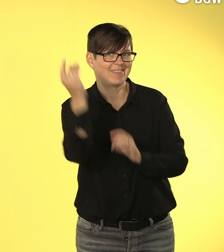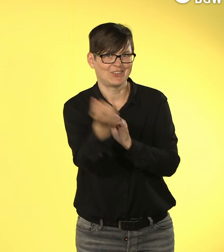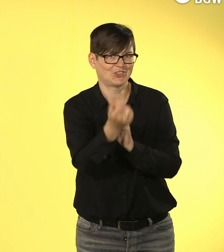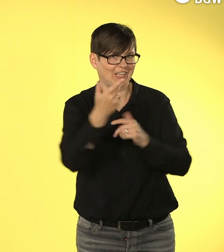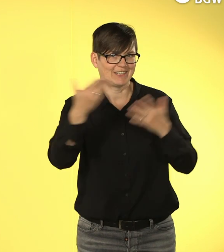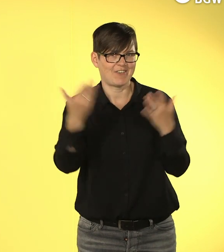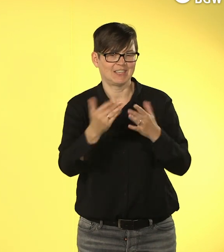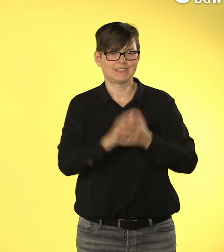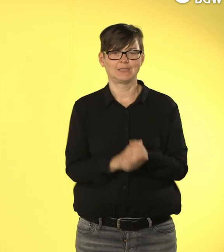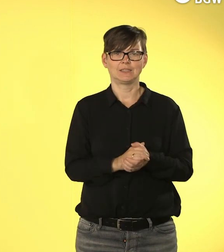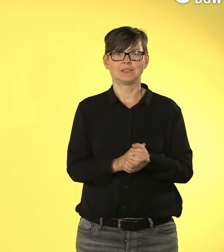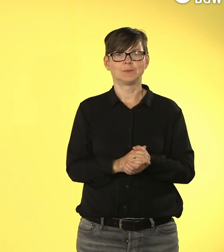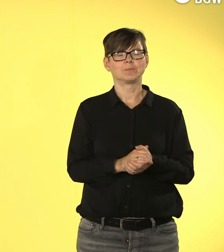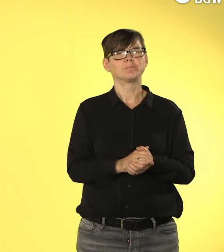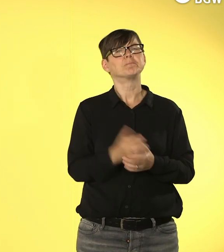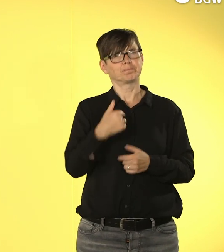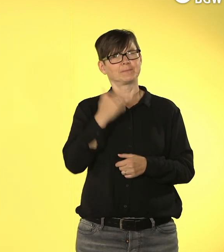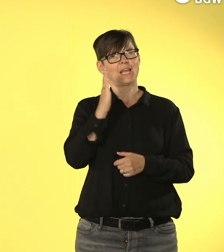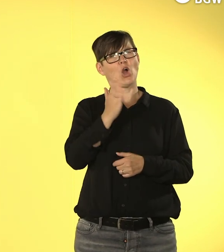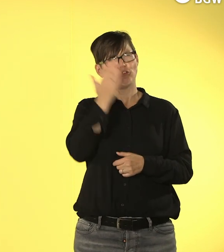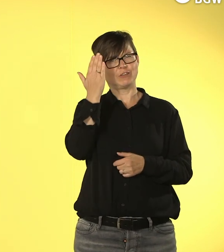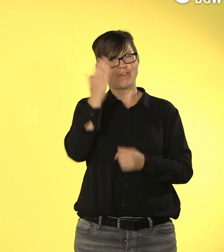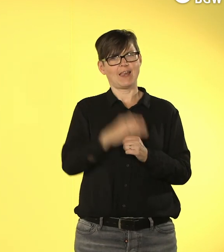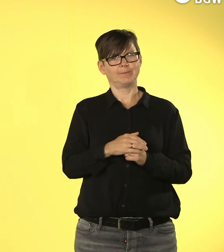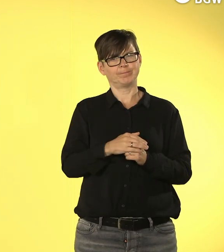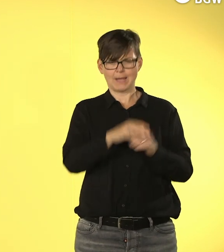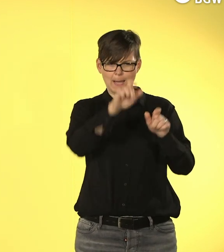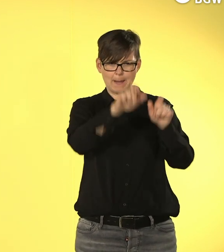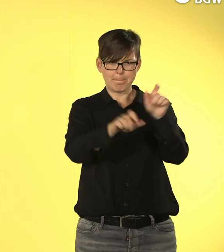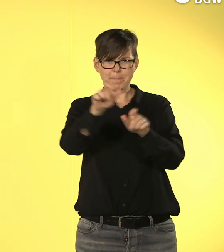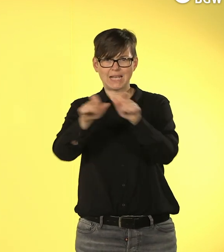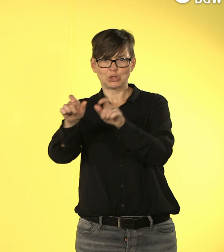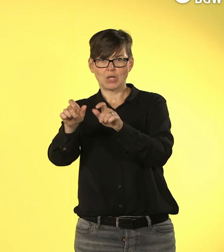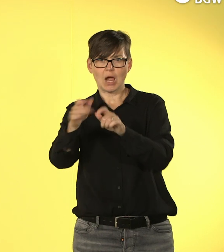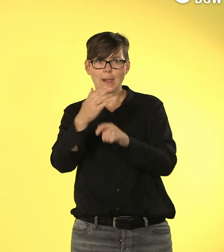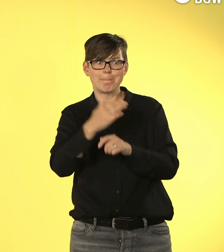"Je jünger das Personal ist, desto größer ist der Widerstand,